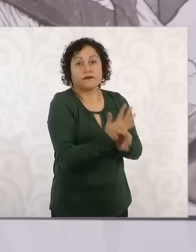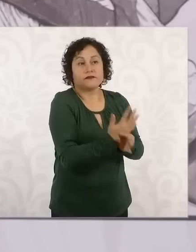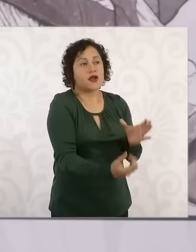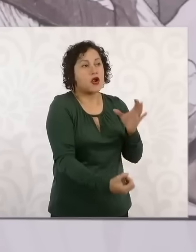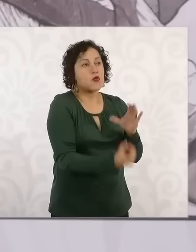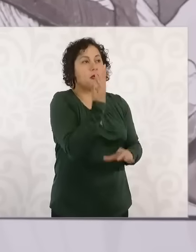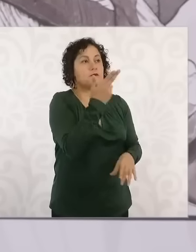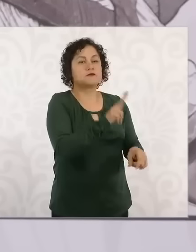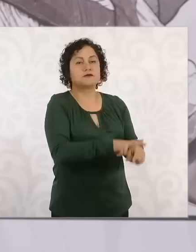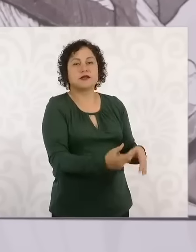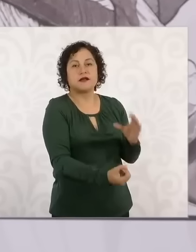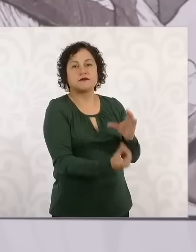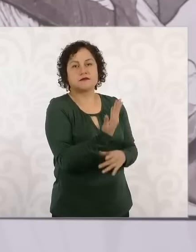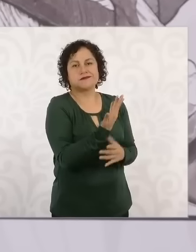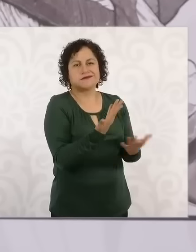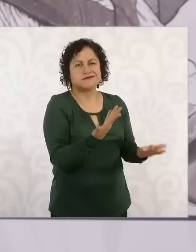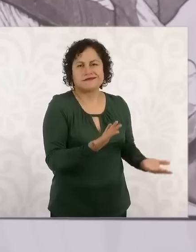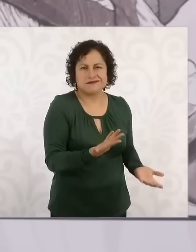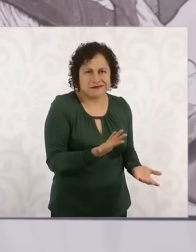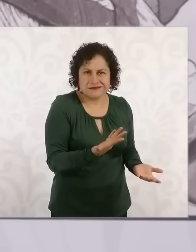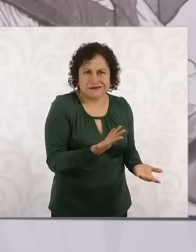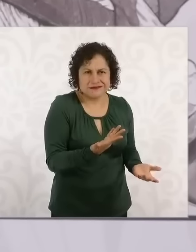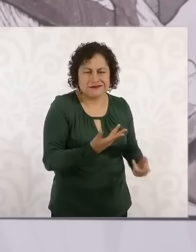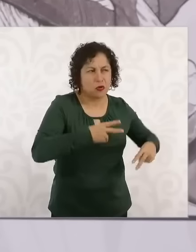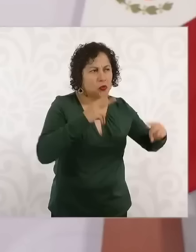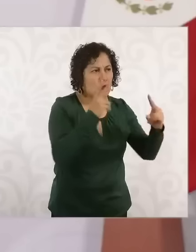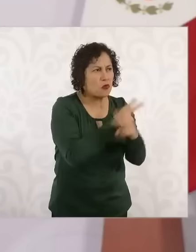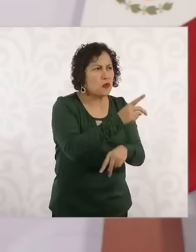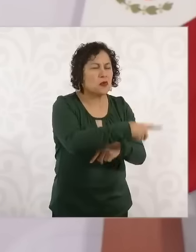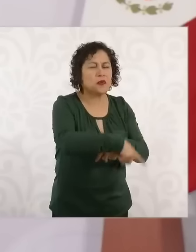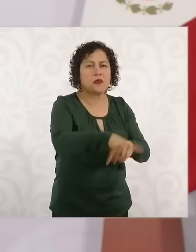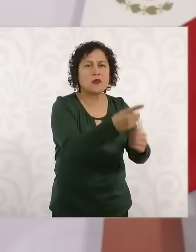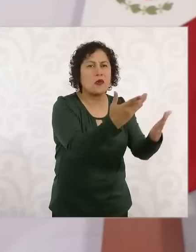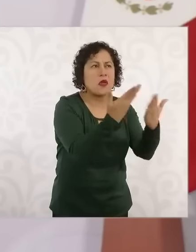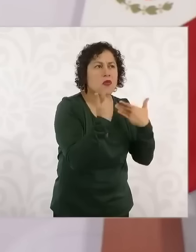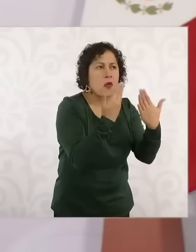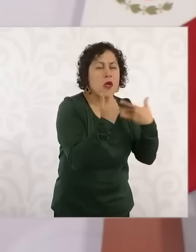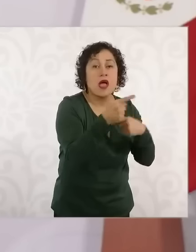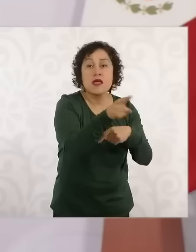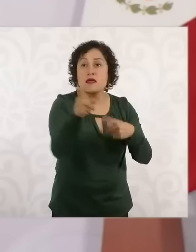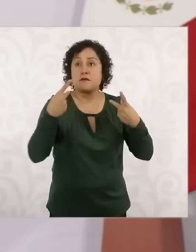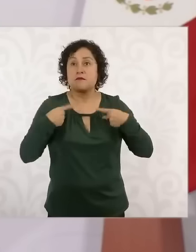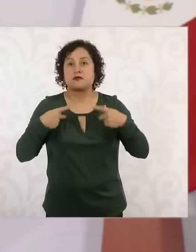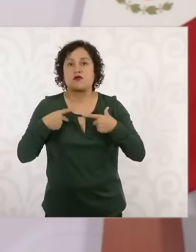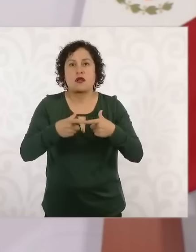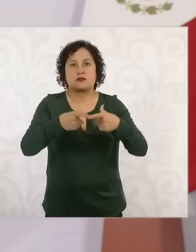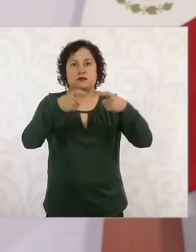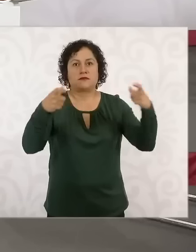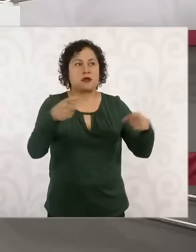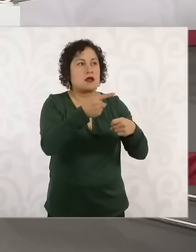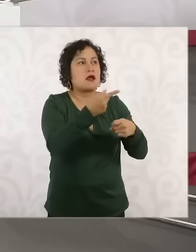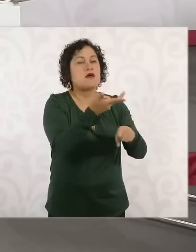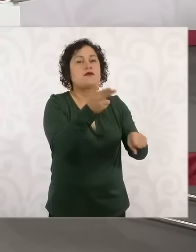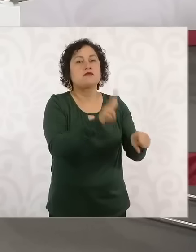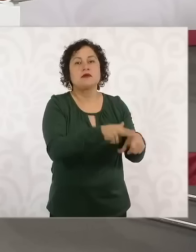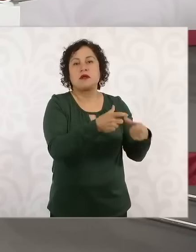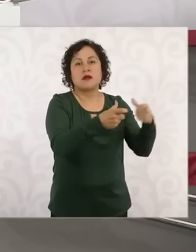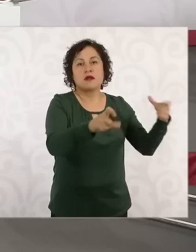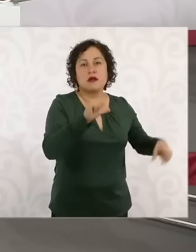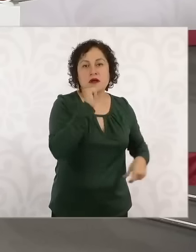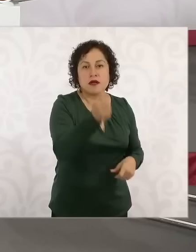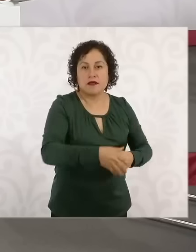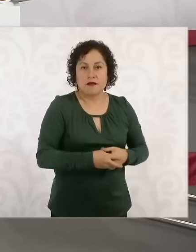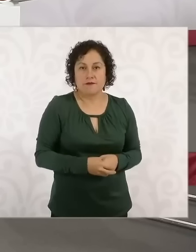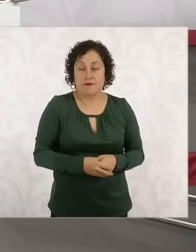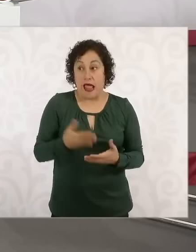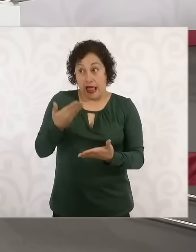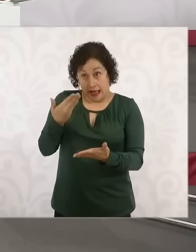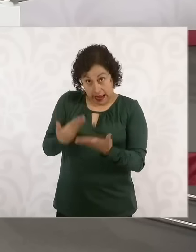que existen. ¿Qué vamos a hacer nosotros? El presidente hizo 394 camas, que algunas de ellas